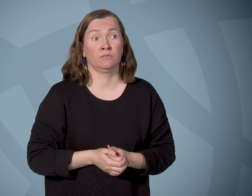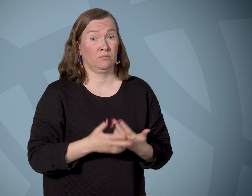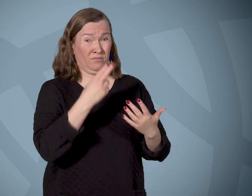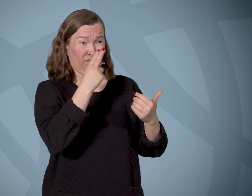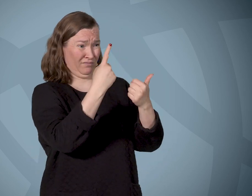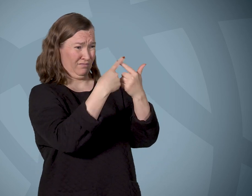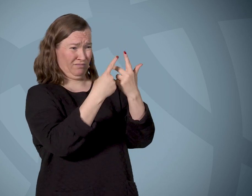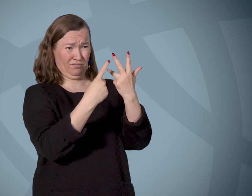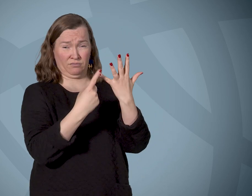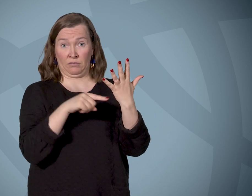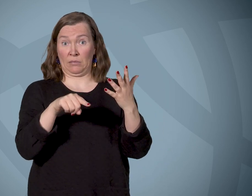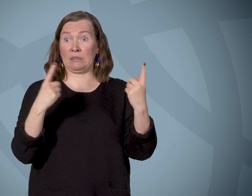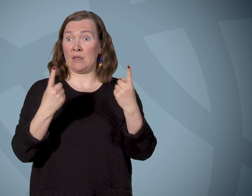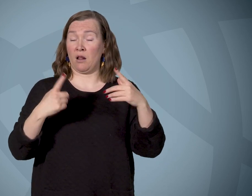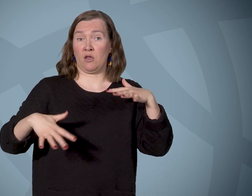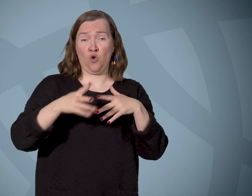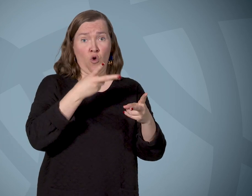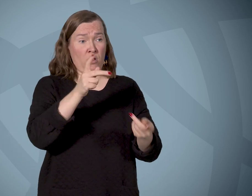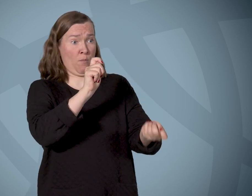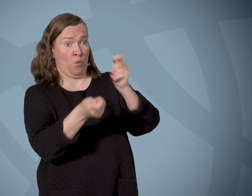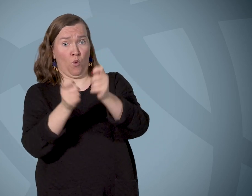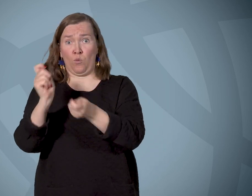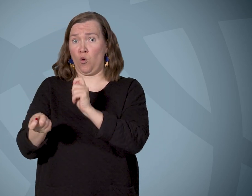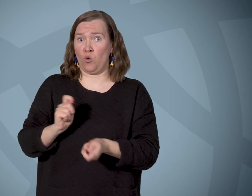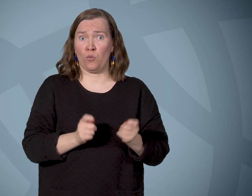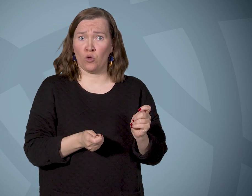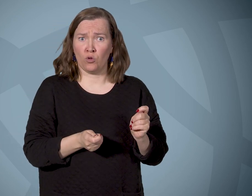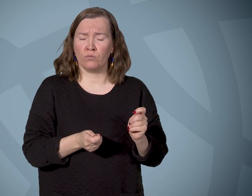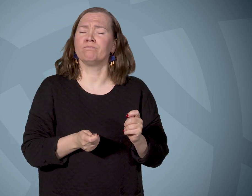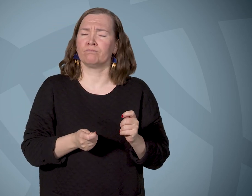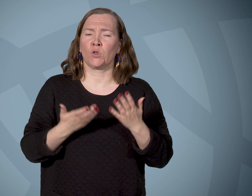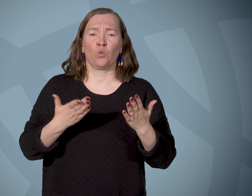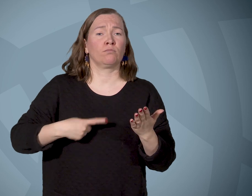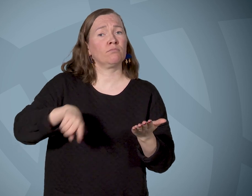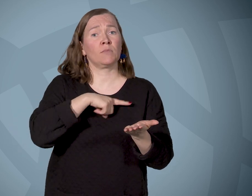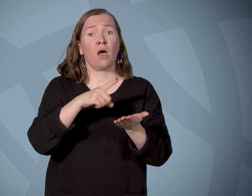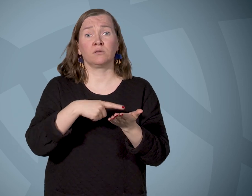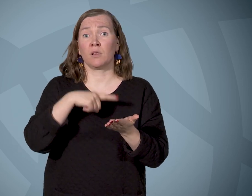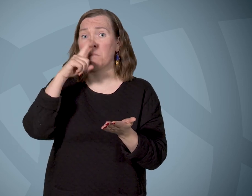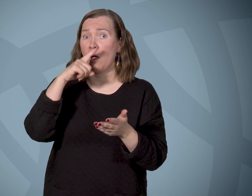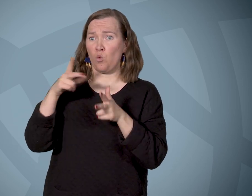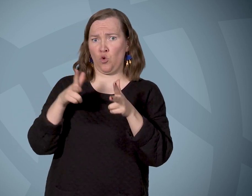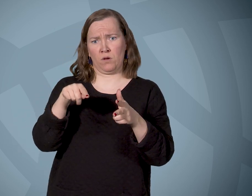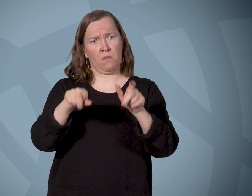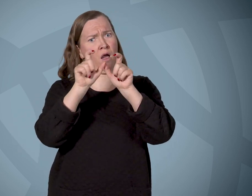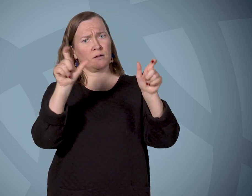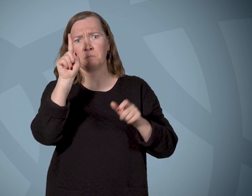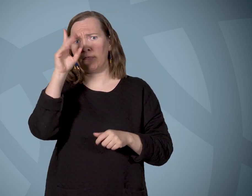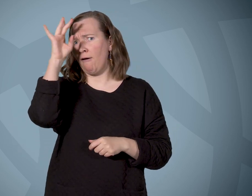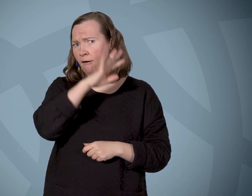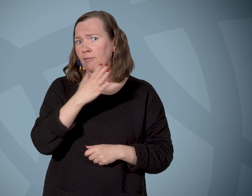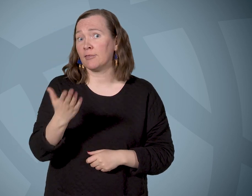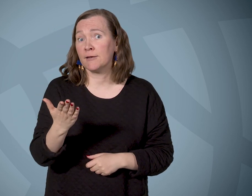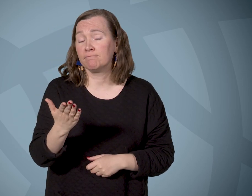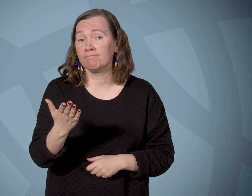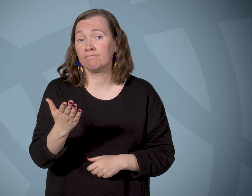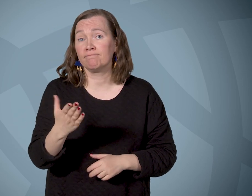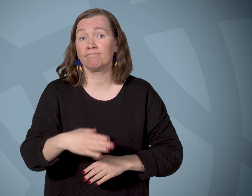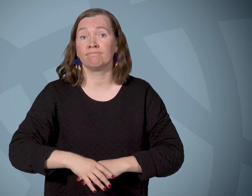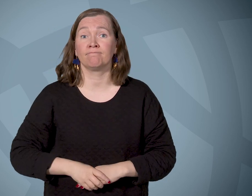Tilanne elää jatkuvasti – nyt haastattelemme Markku Jokista aiheesta.